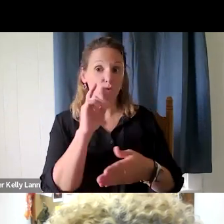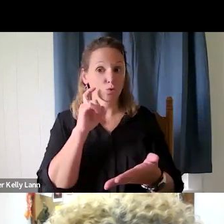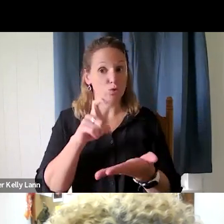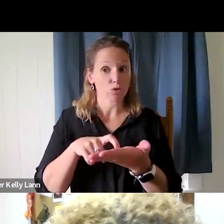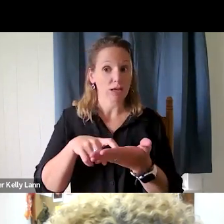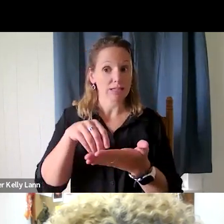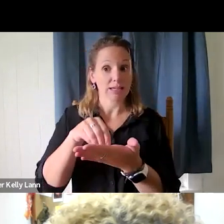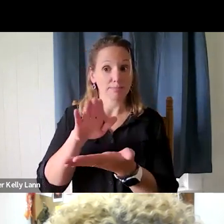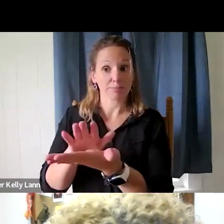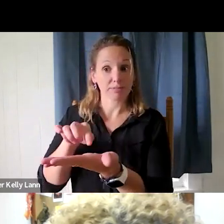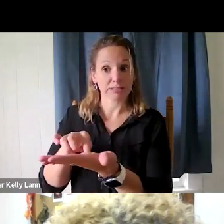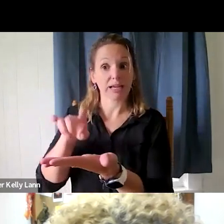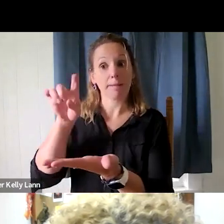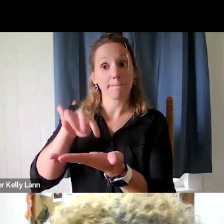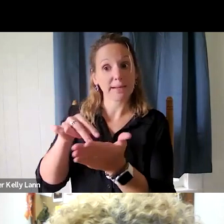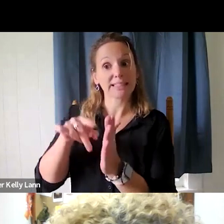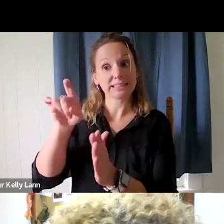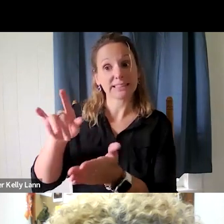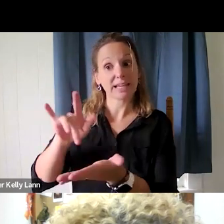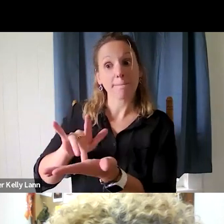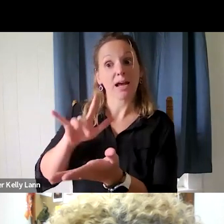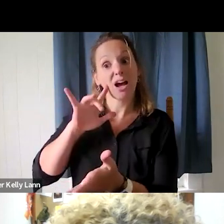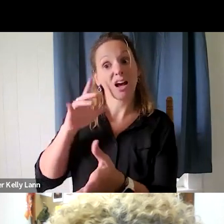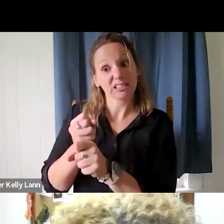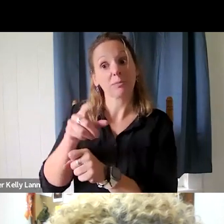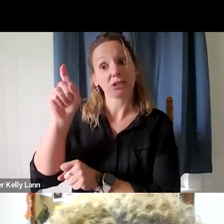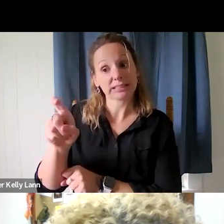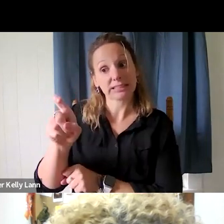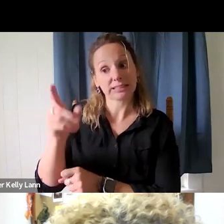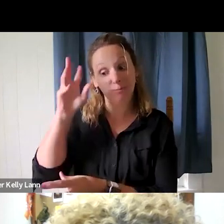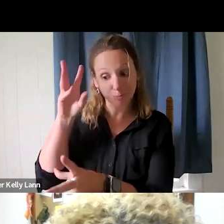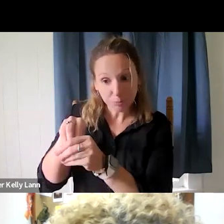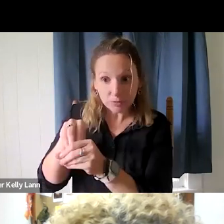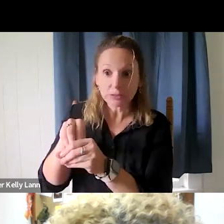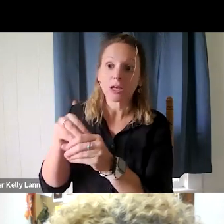realmente tiene que abordarse en el informe del resumen médico para tener la oportunidad